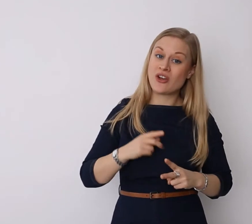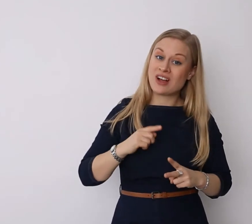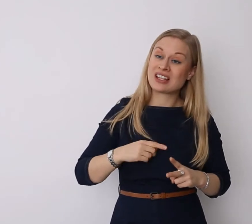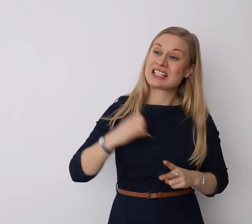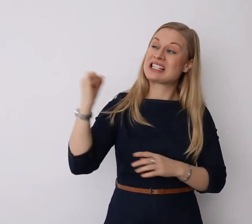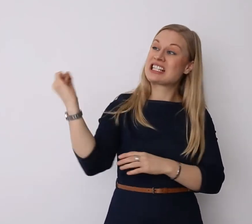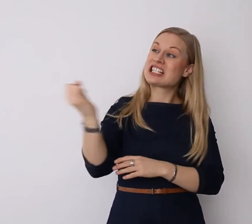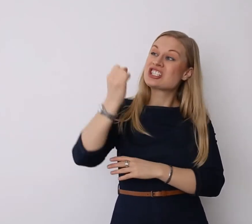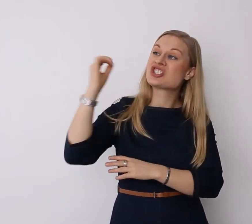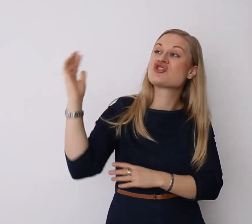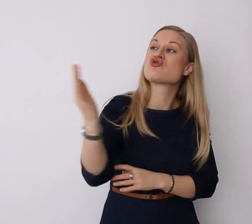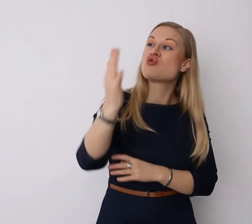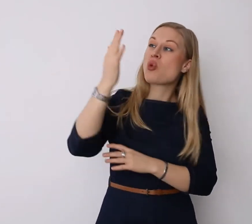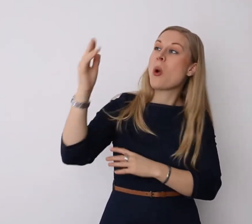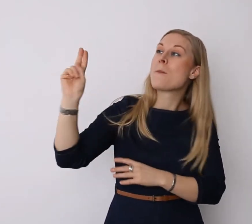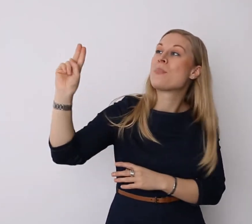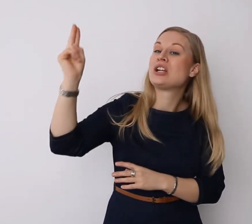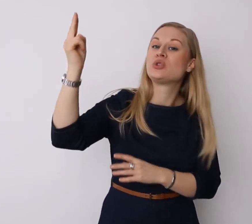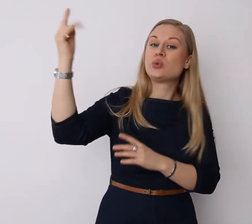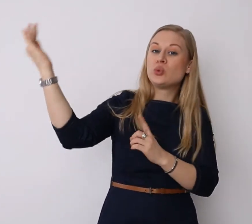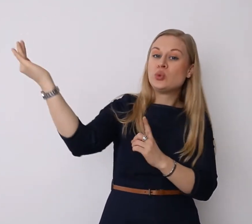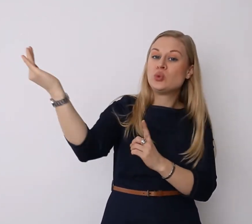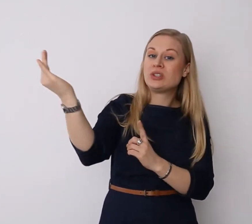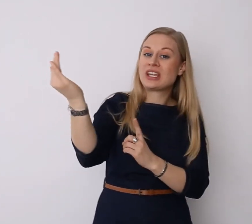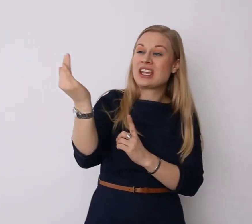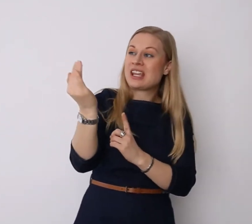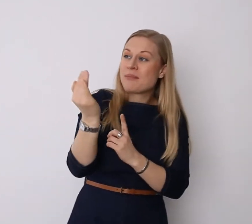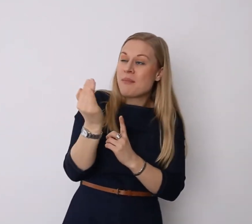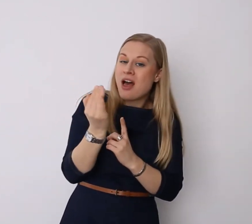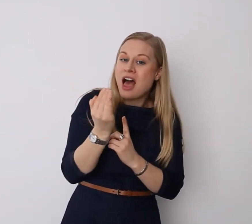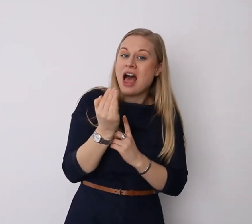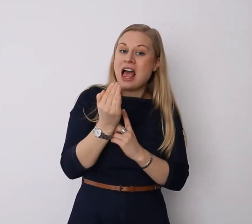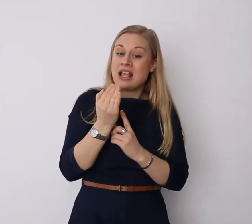want in de storm bent U dichtbij.